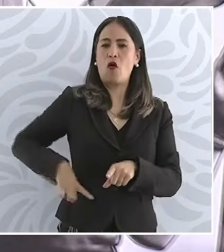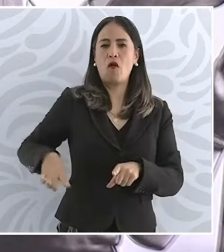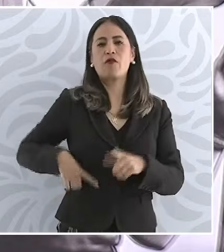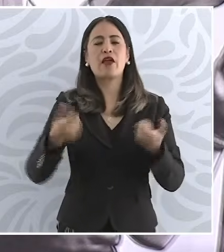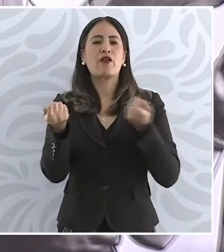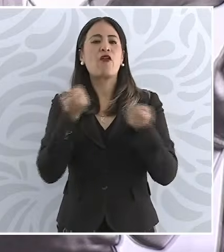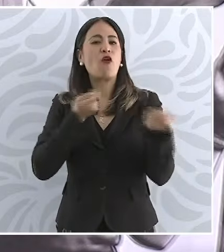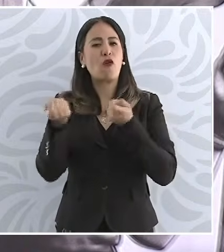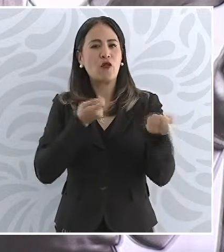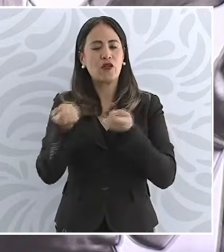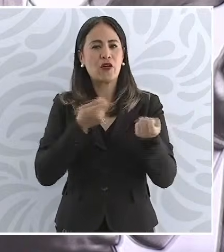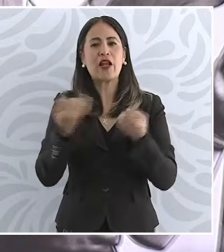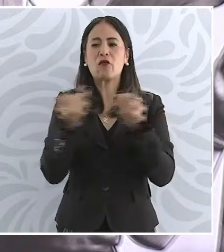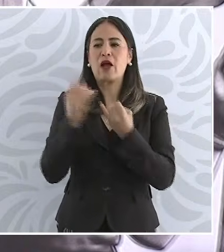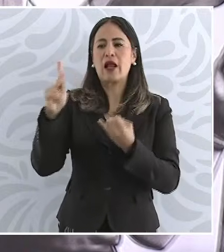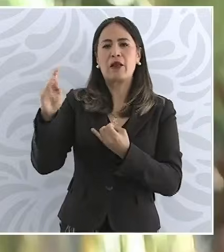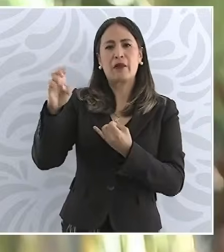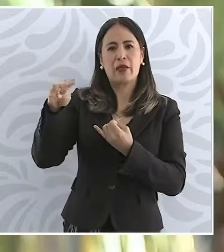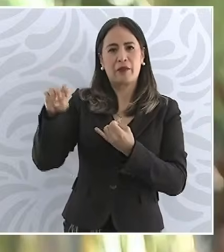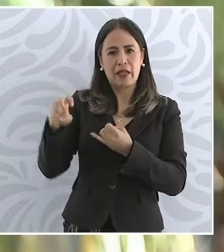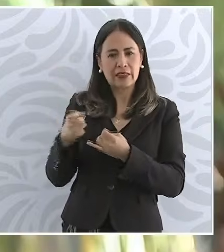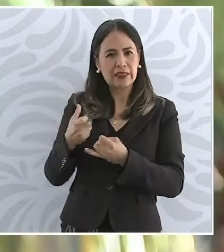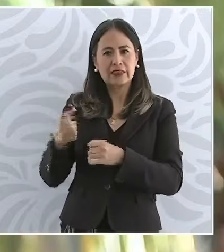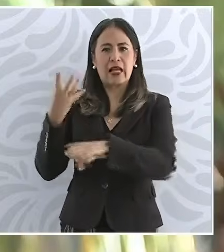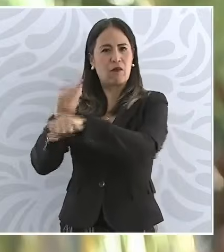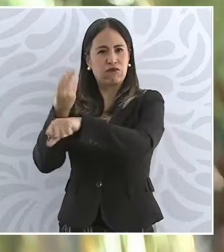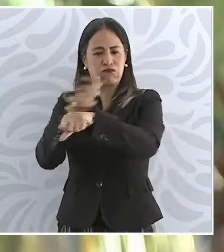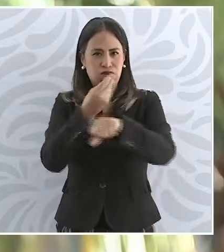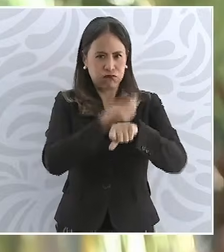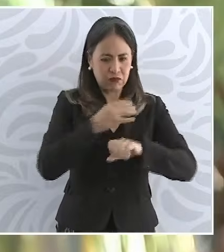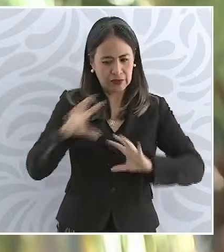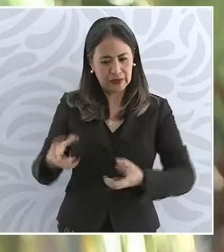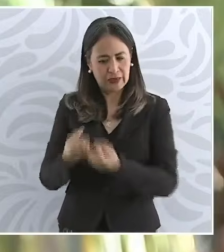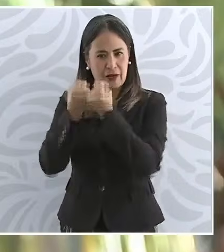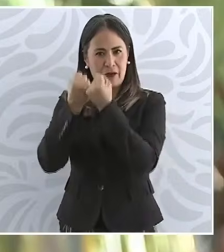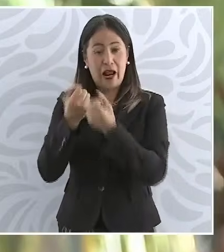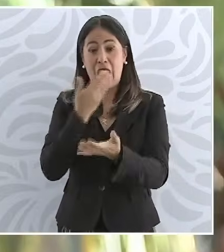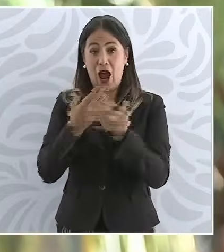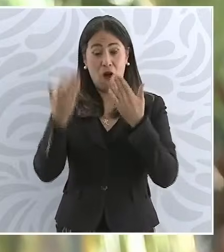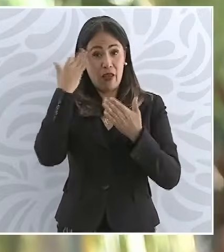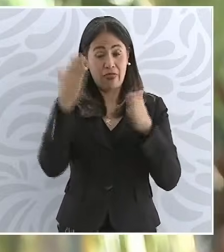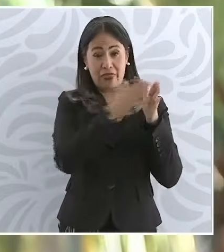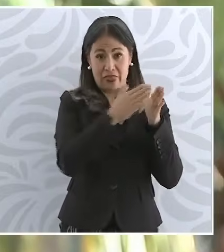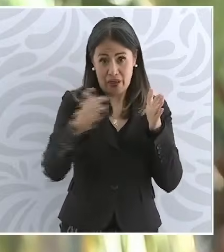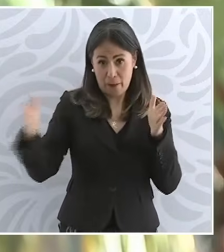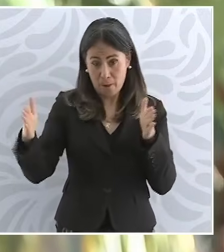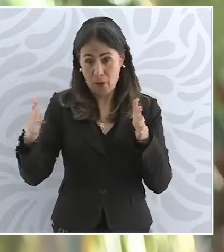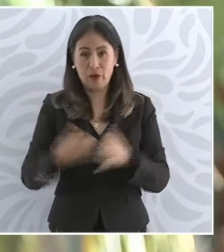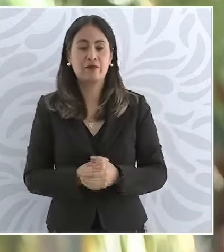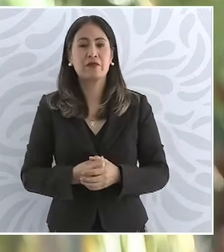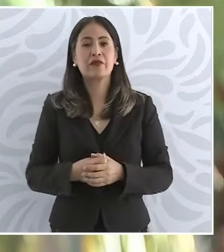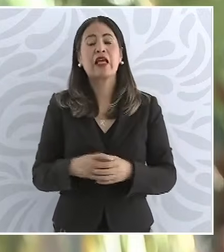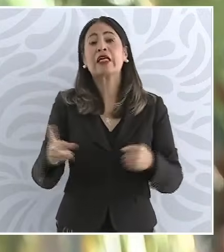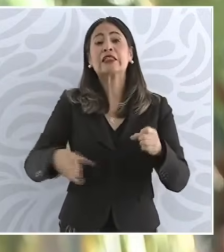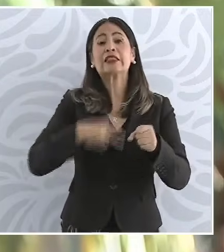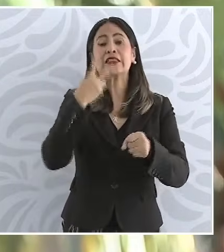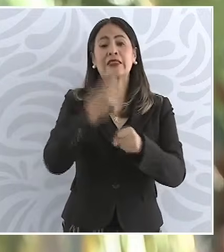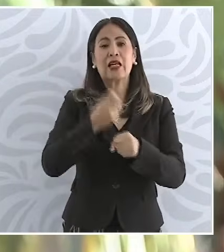rescate de pedol los mexicanos hoy en esta nueva etapa durante el segundo piso de la transformación